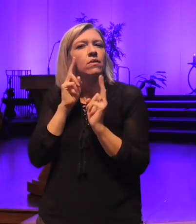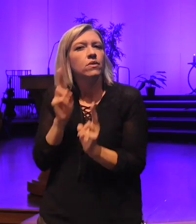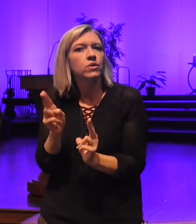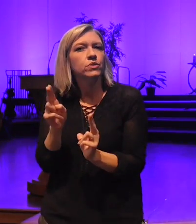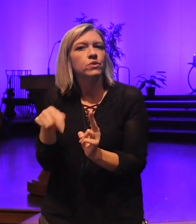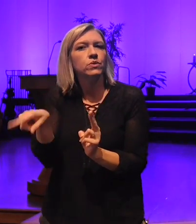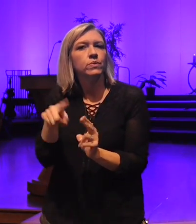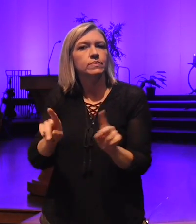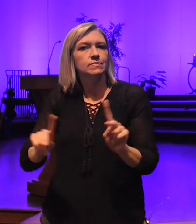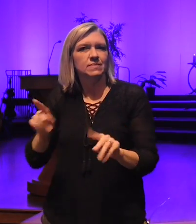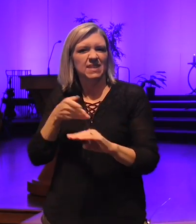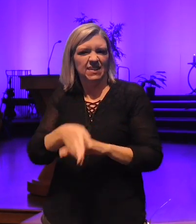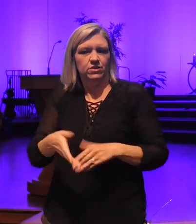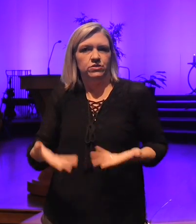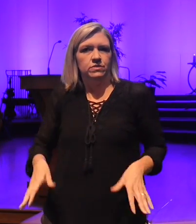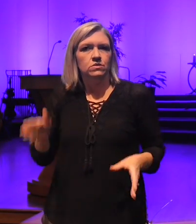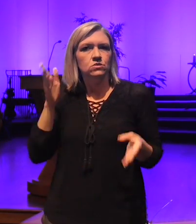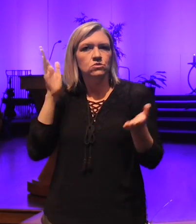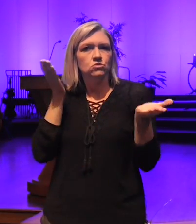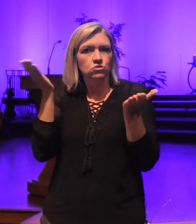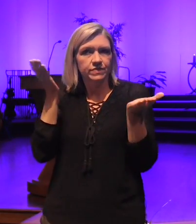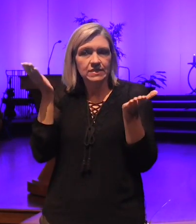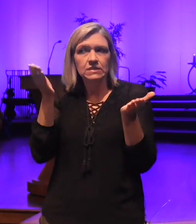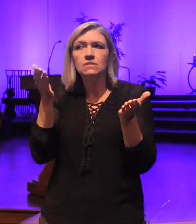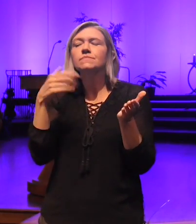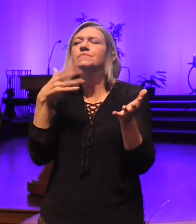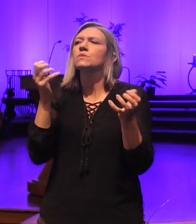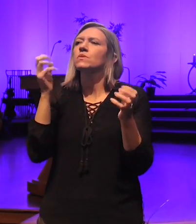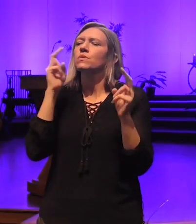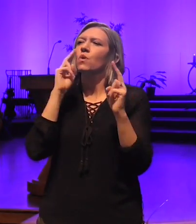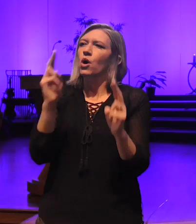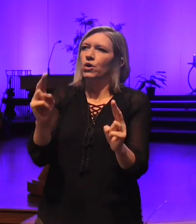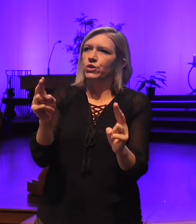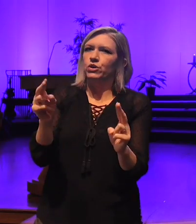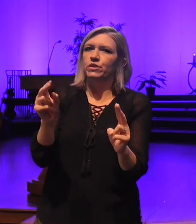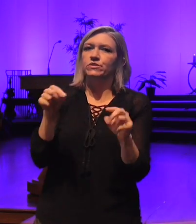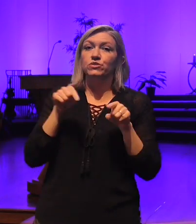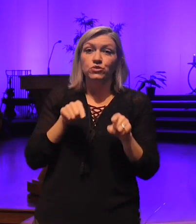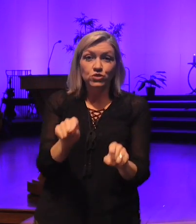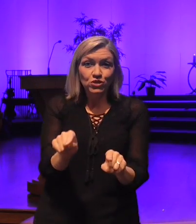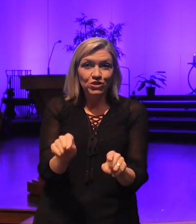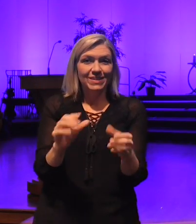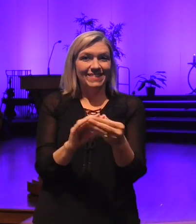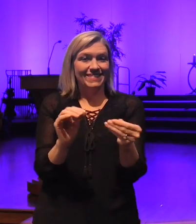este servicio y solo quería honrar ellos en este servicio, así que si eres